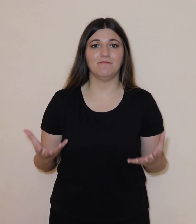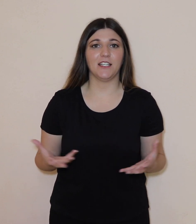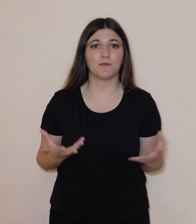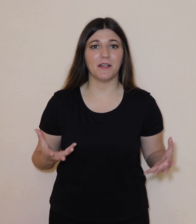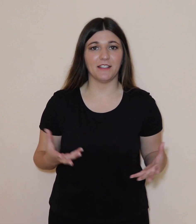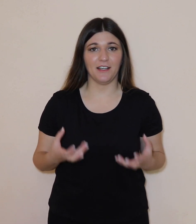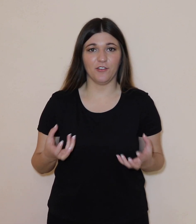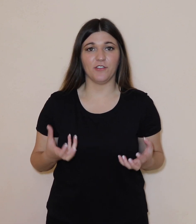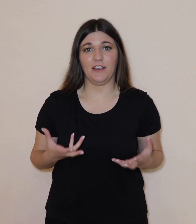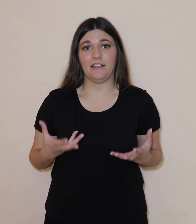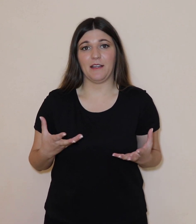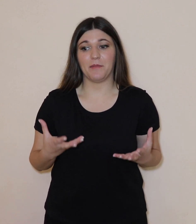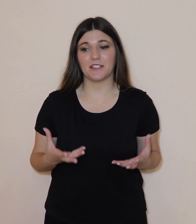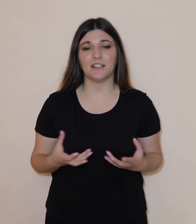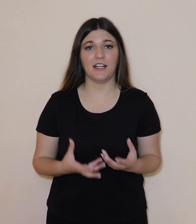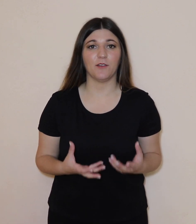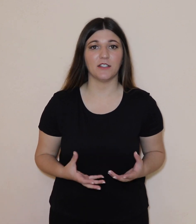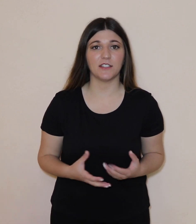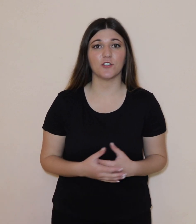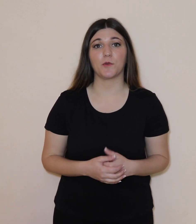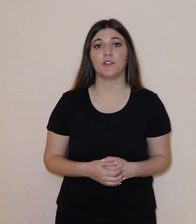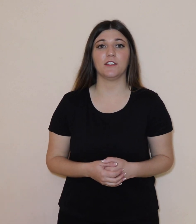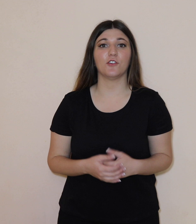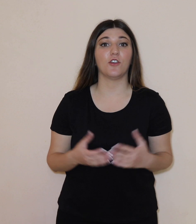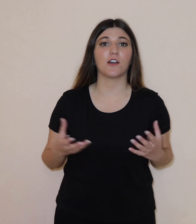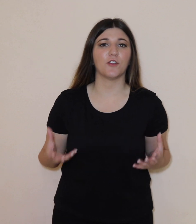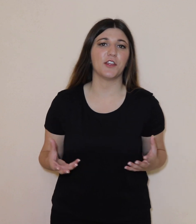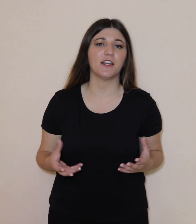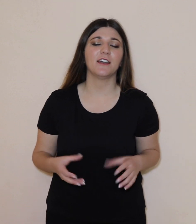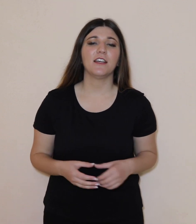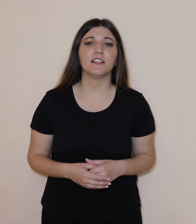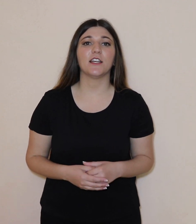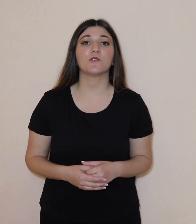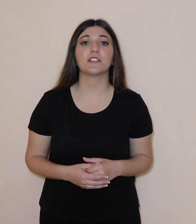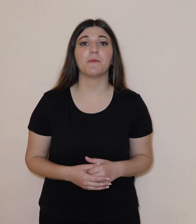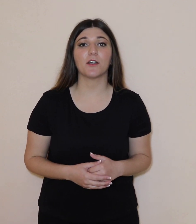en España tan presente la lengua de signos por lo tanto no la conocían y tienen un sistema de